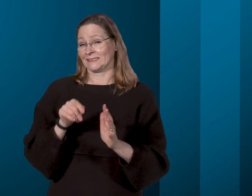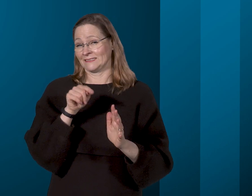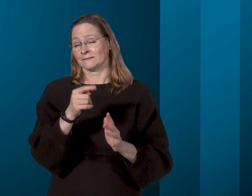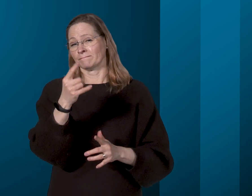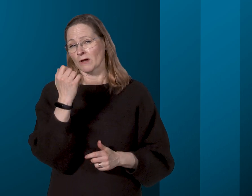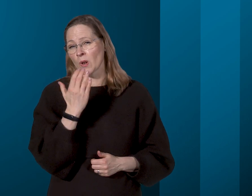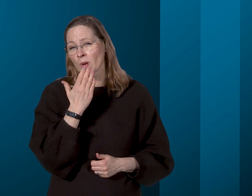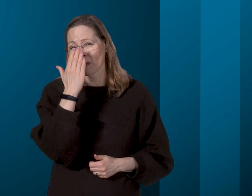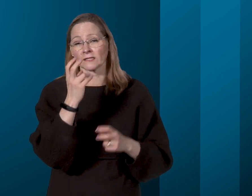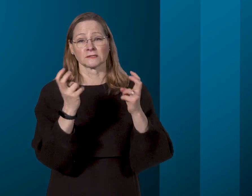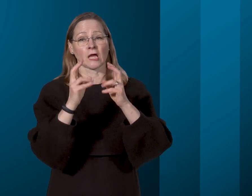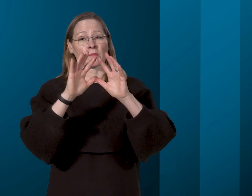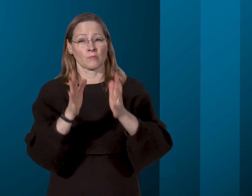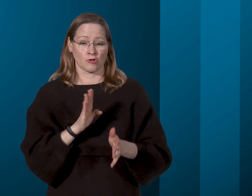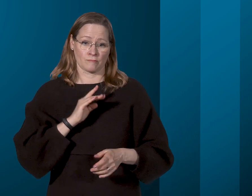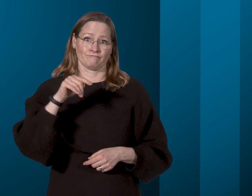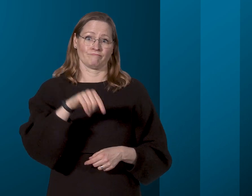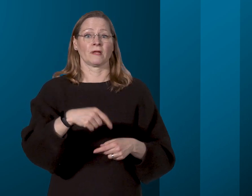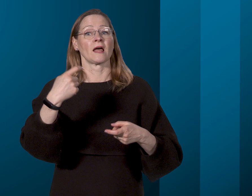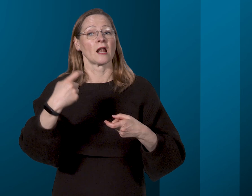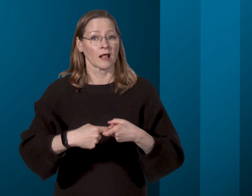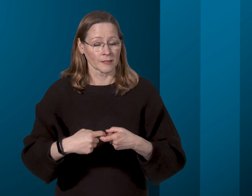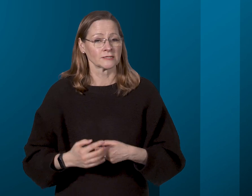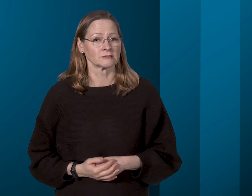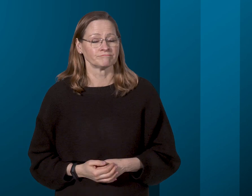jonka pääset lukemaan sähköisessä muodossa oheisesta linkistä.